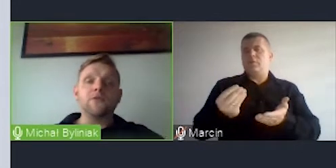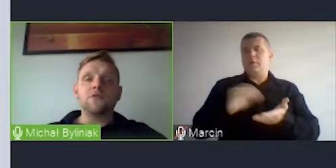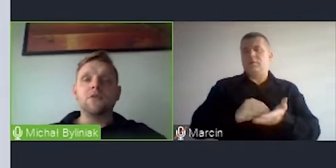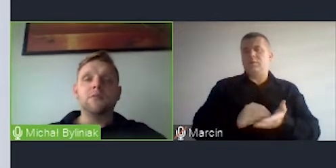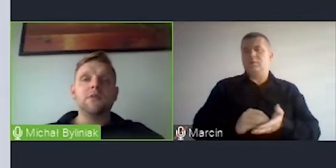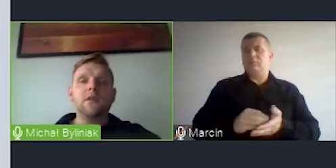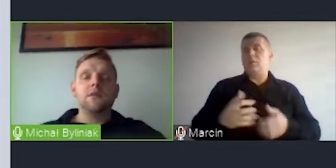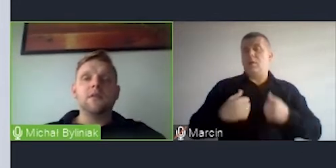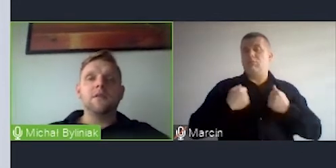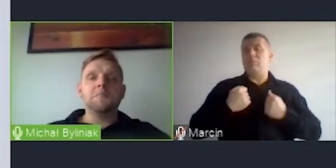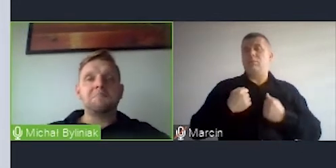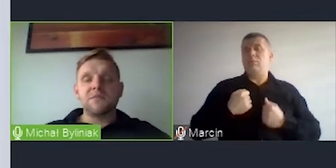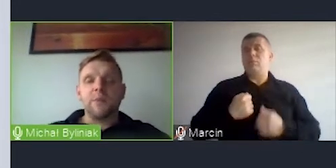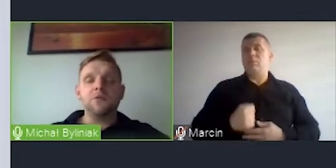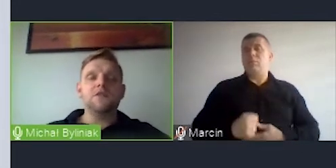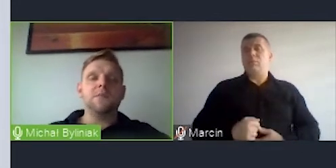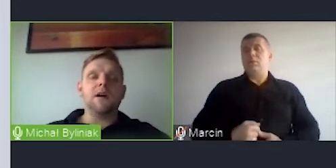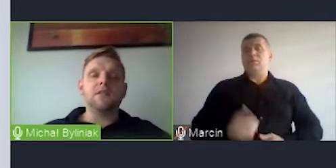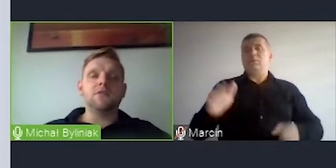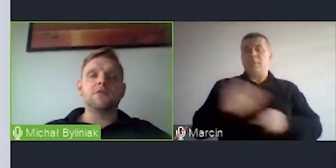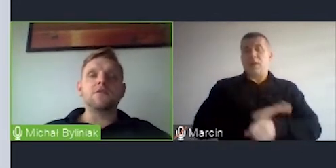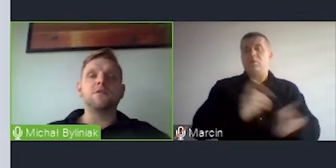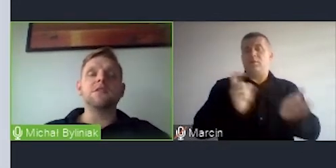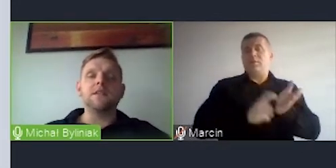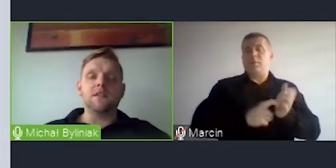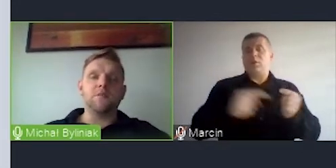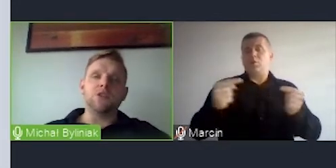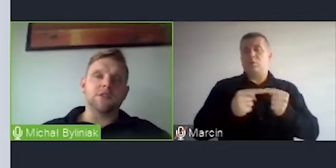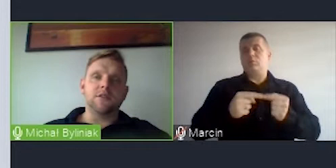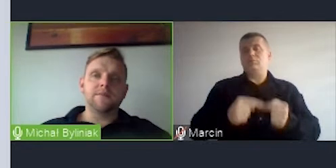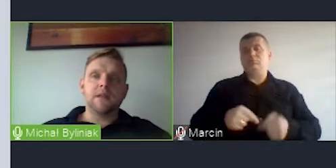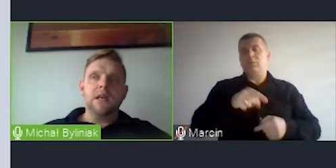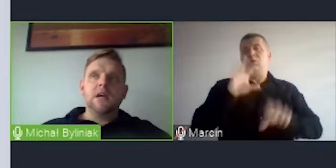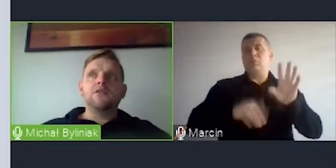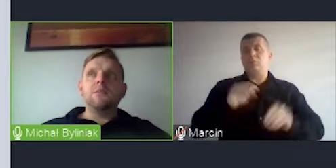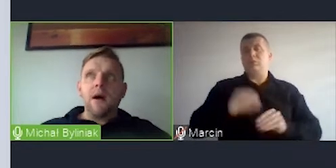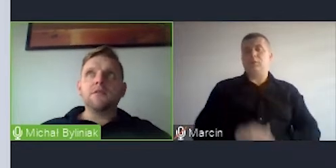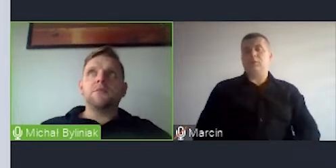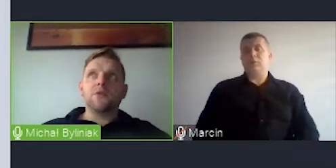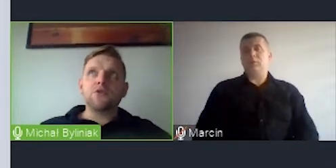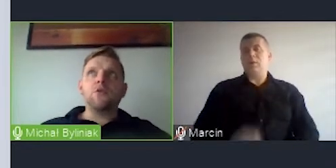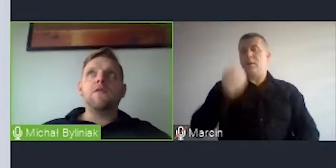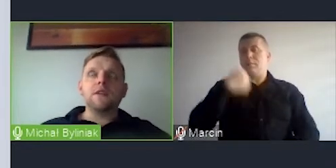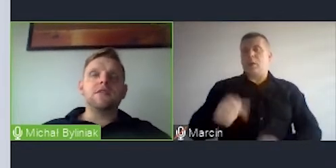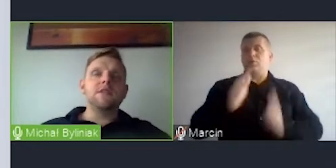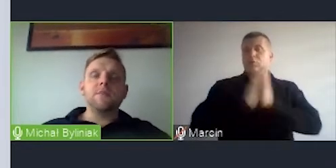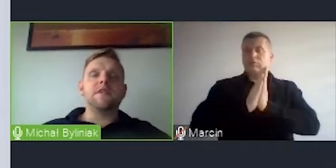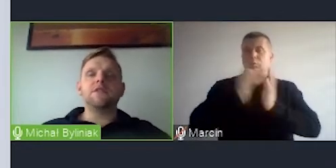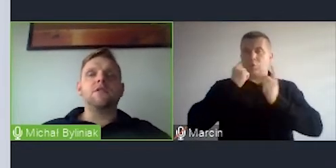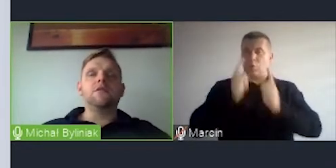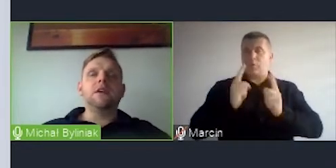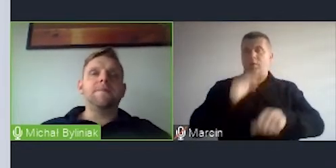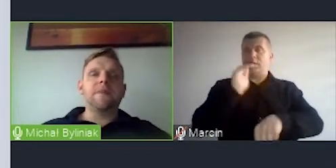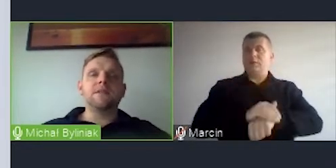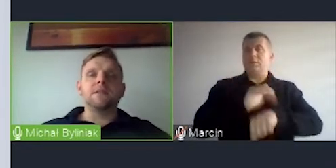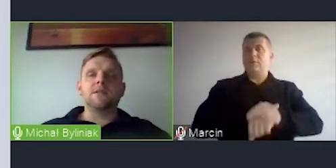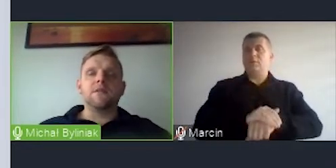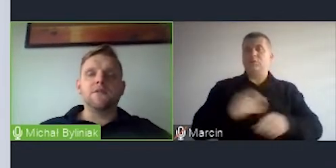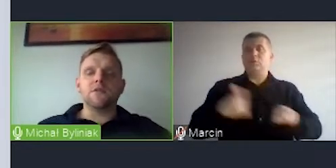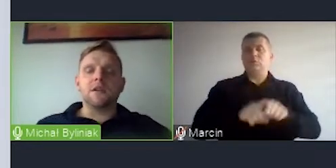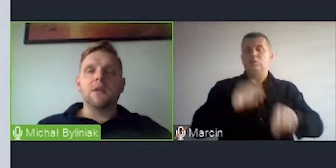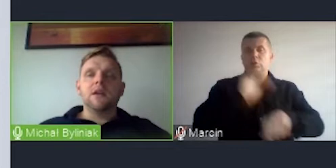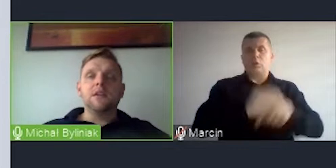po to, żeby spełnić wymagania dotyczące uwzględnienia w budżecie. Czyli bardzo proszę uważnie zamawiać zgodnie z wnioskiem.